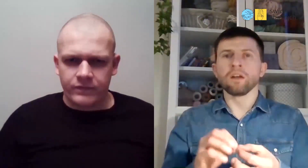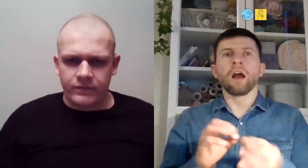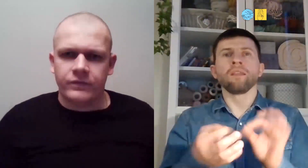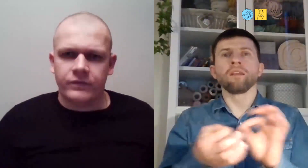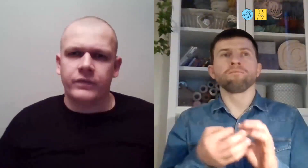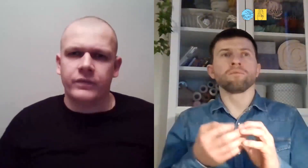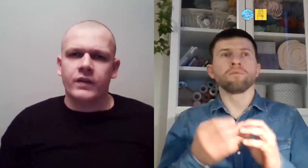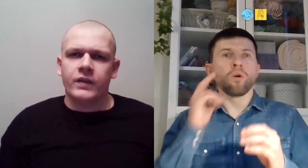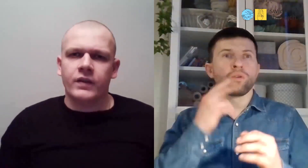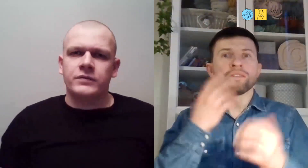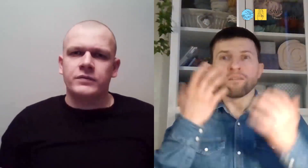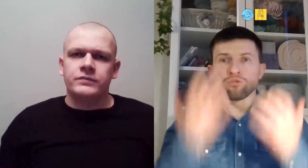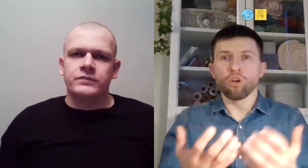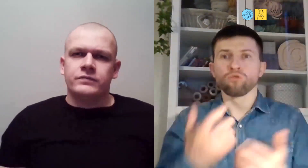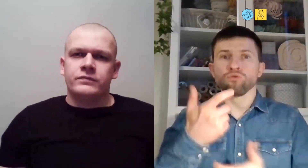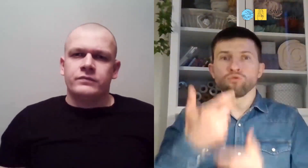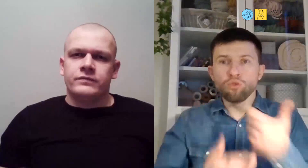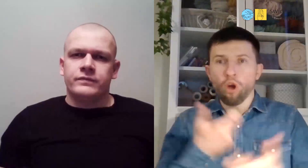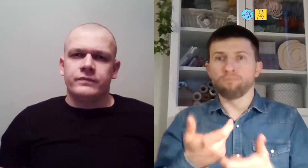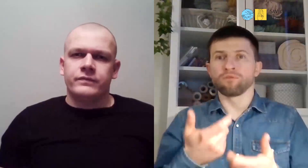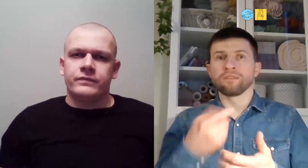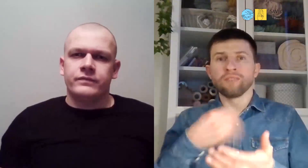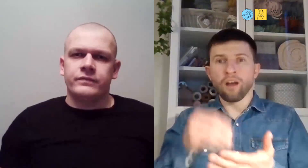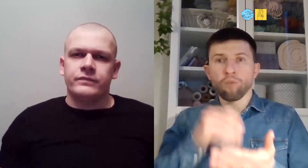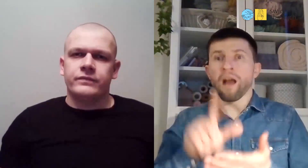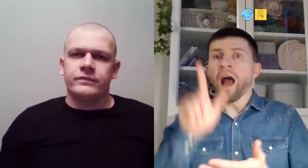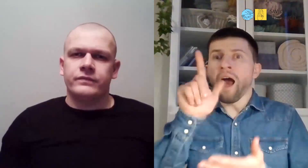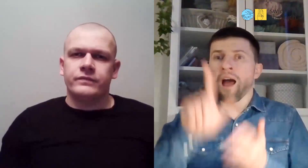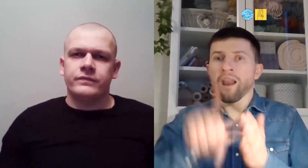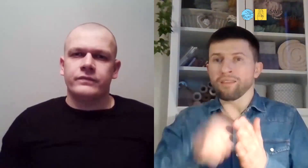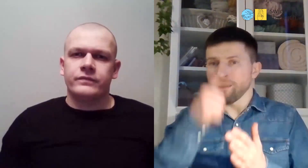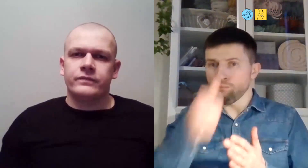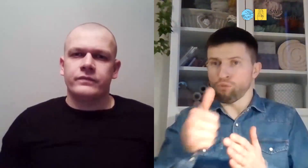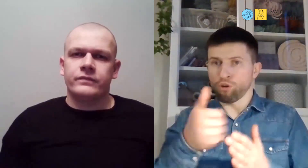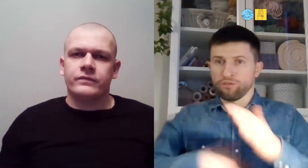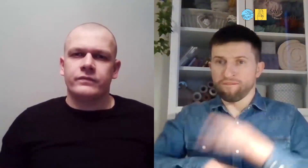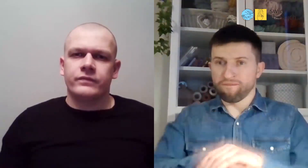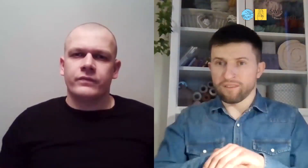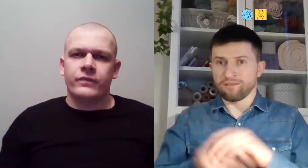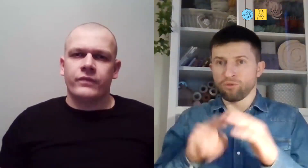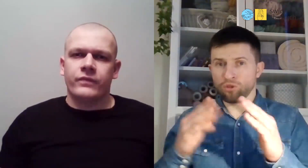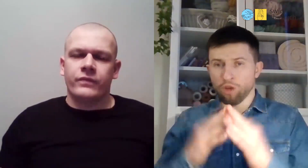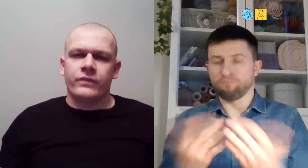Gdyby głuchy chciał robić zakupy, ale nie może wychodzić z domu,